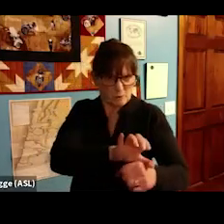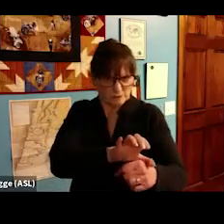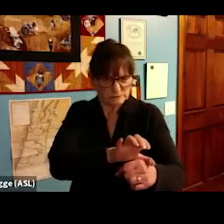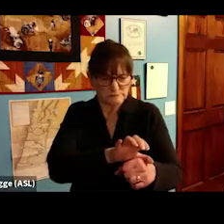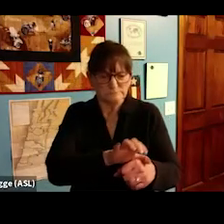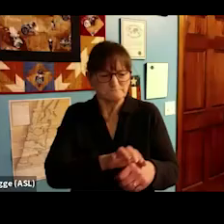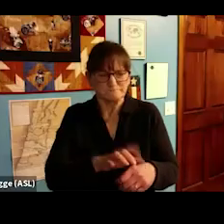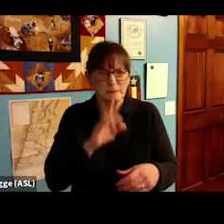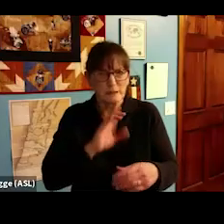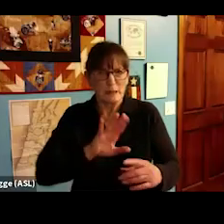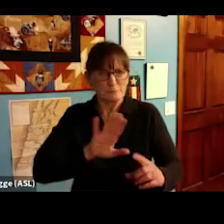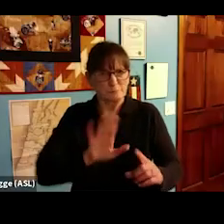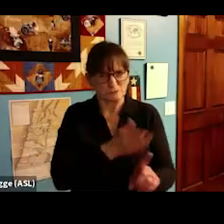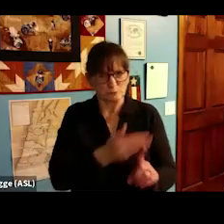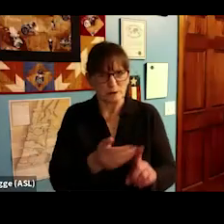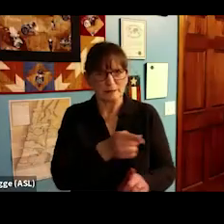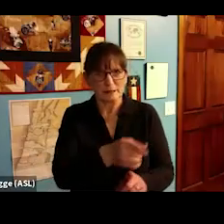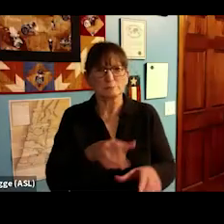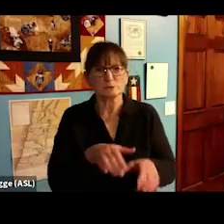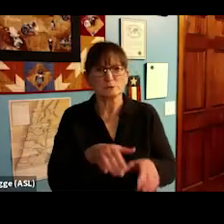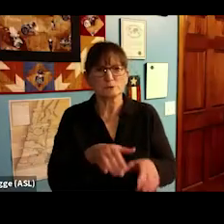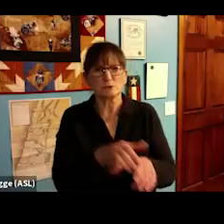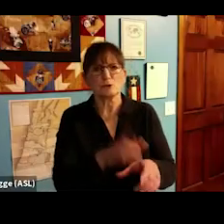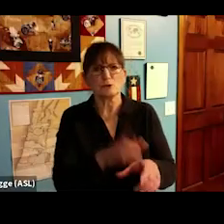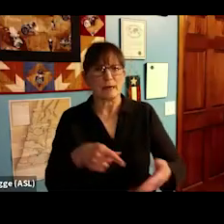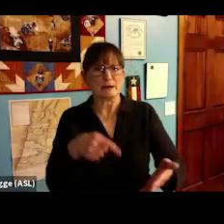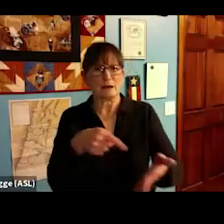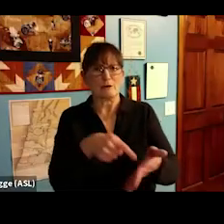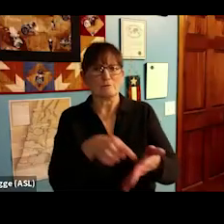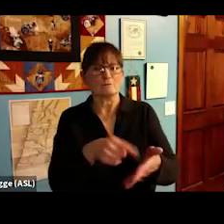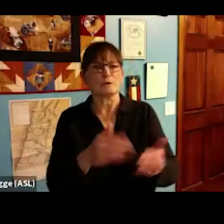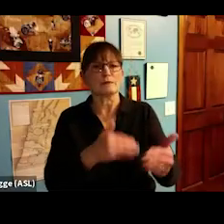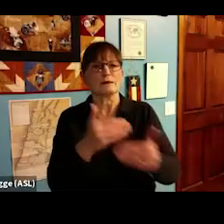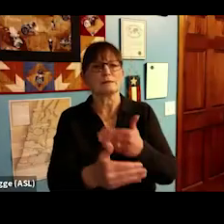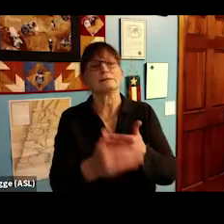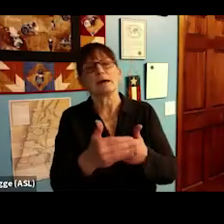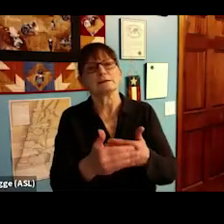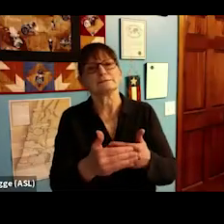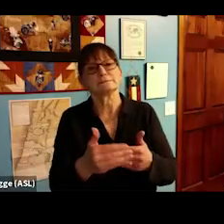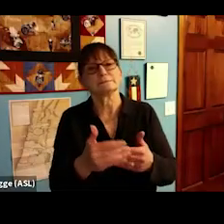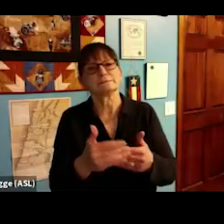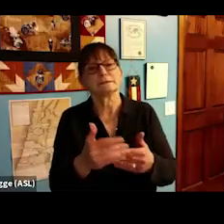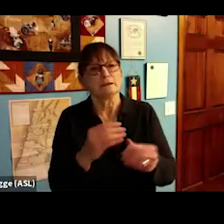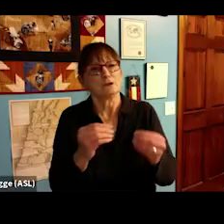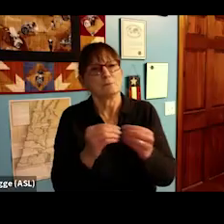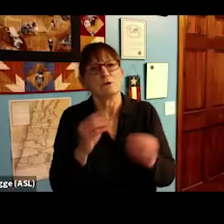¿Estoy sonando mucho mejor? - Sí, mucho más claro. [Jarita] Los quité.